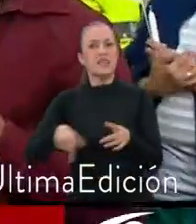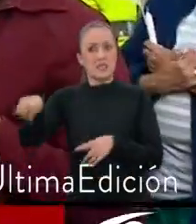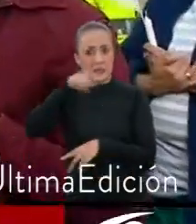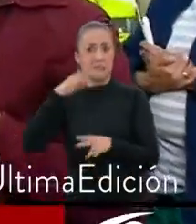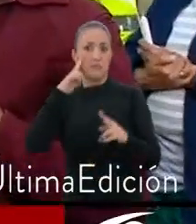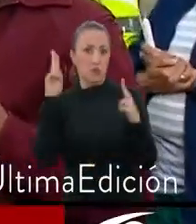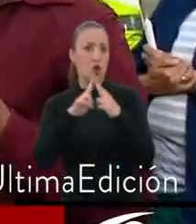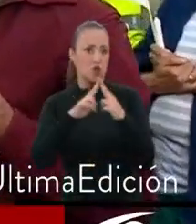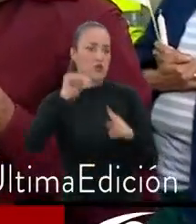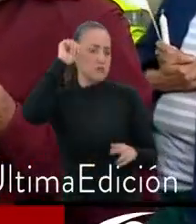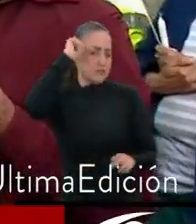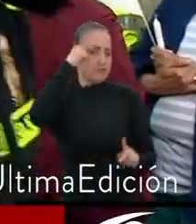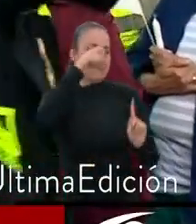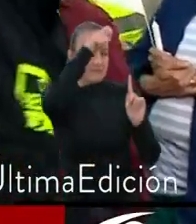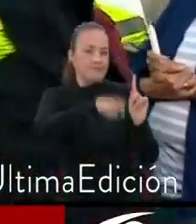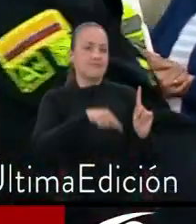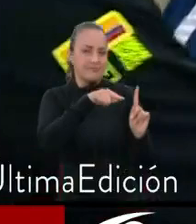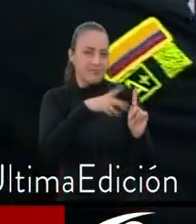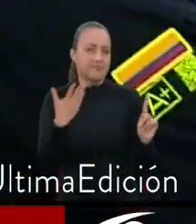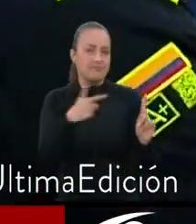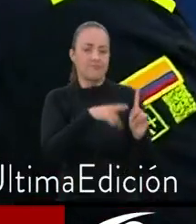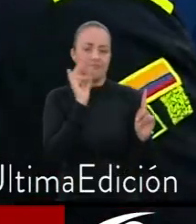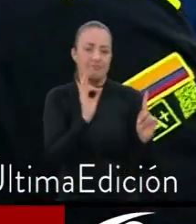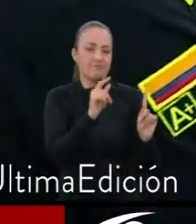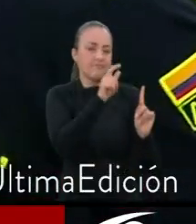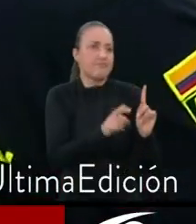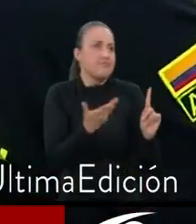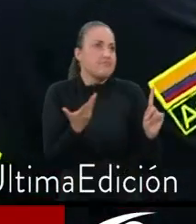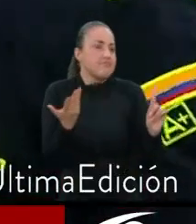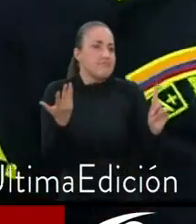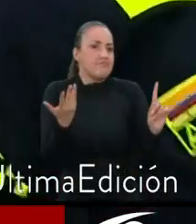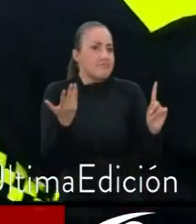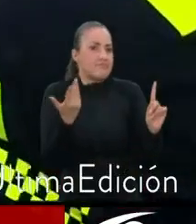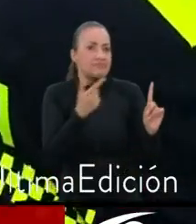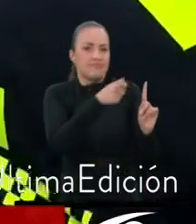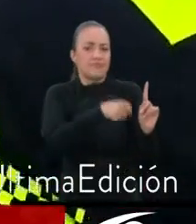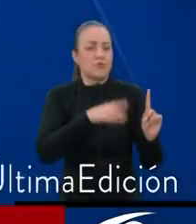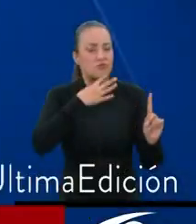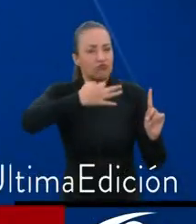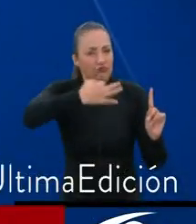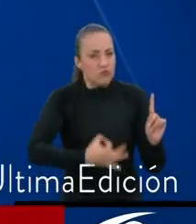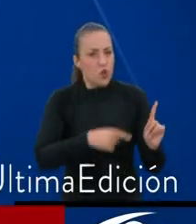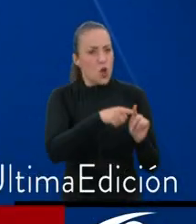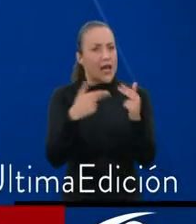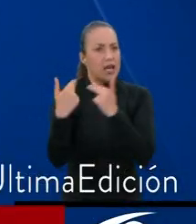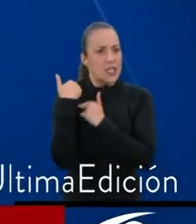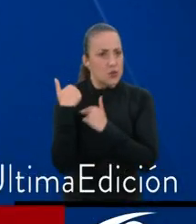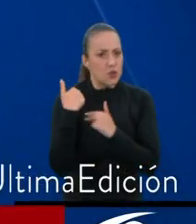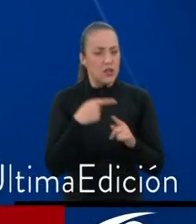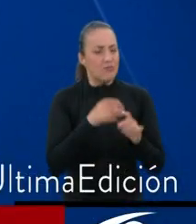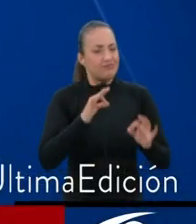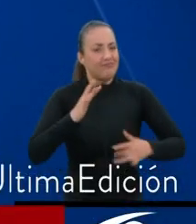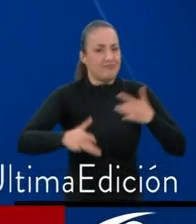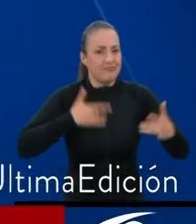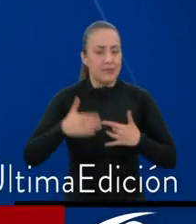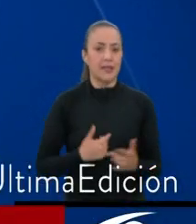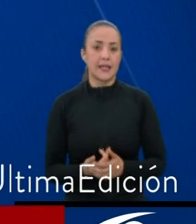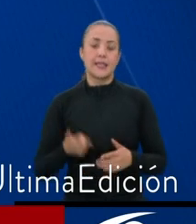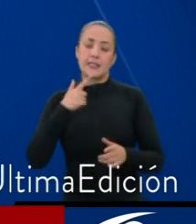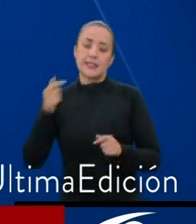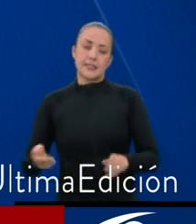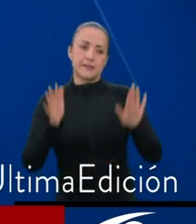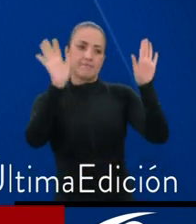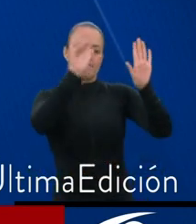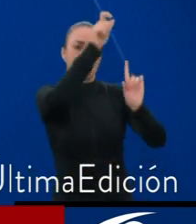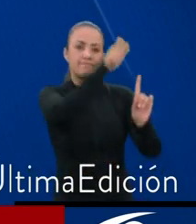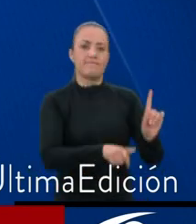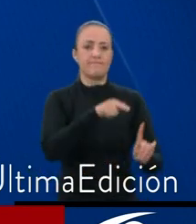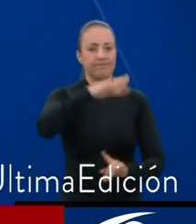debemos estar unidos a la